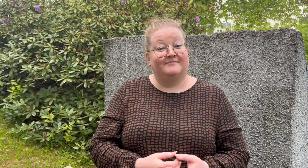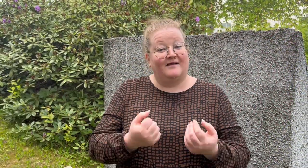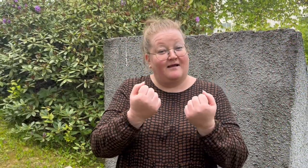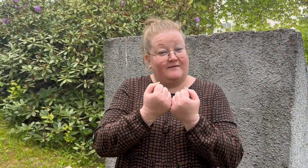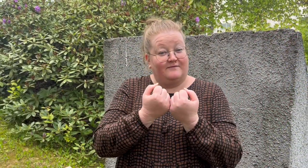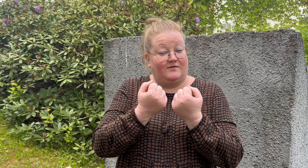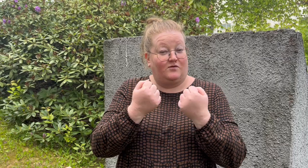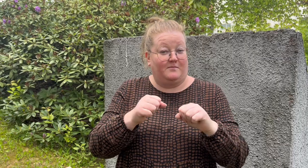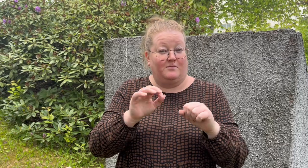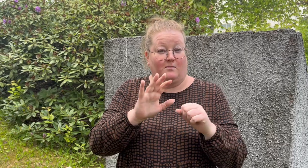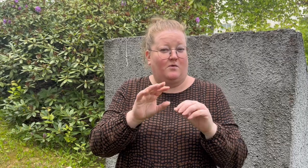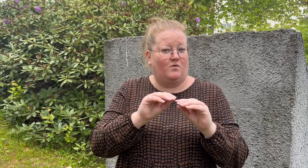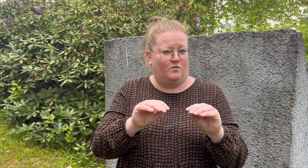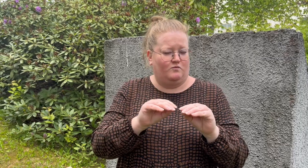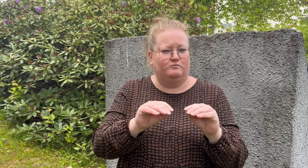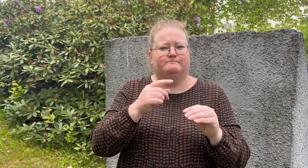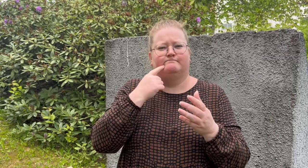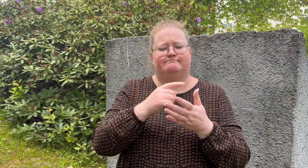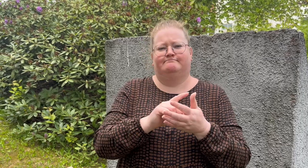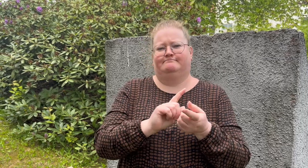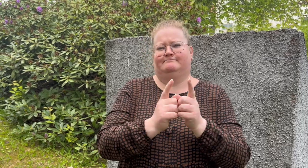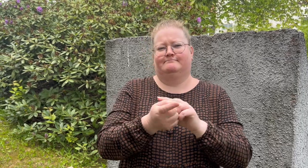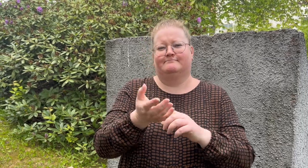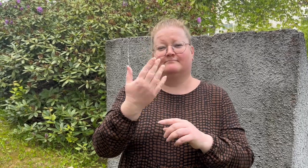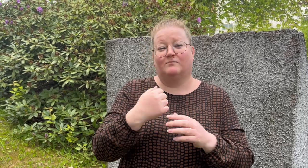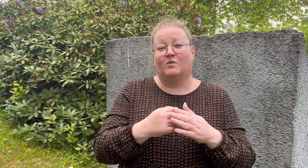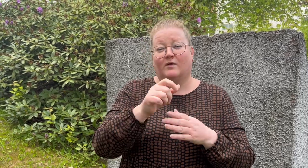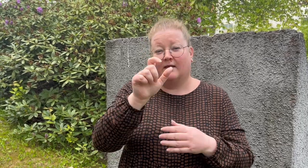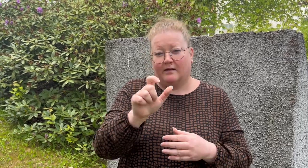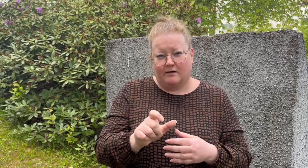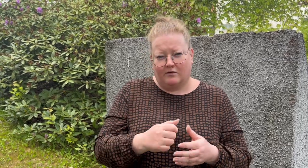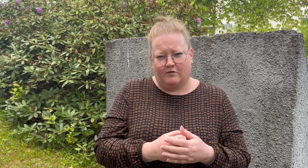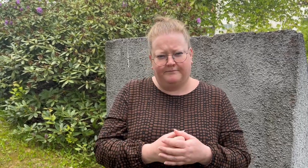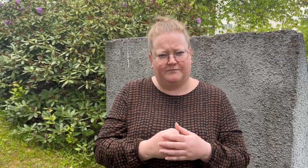Kaveritoiminnan koulutuksessa kouluttaudutaan tukihenkilöiksi.